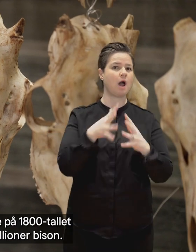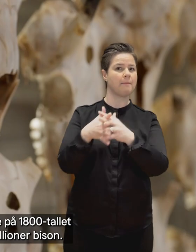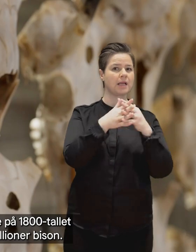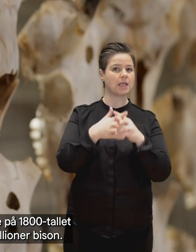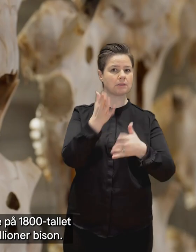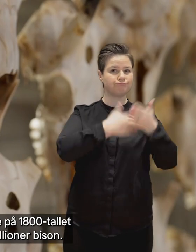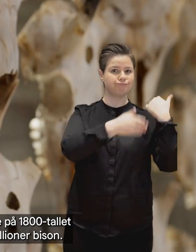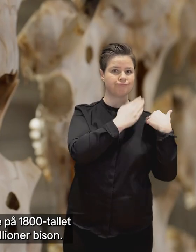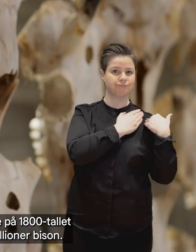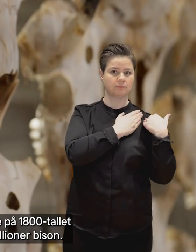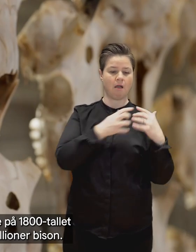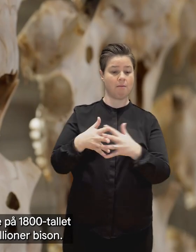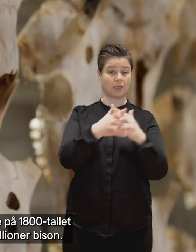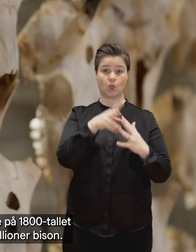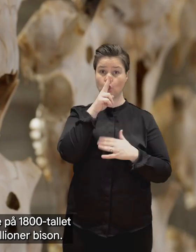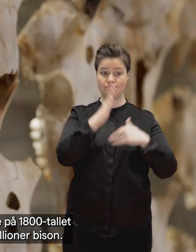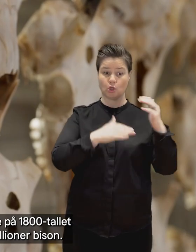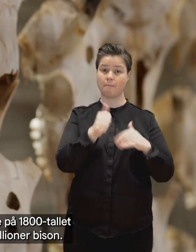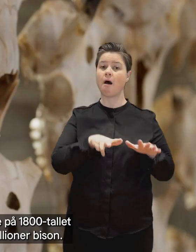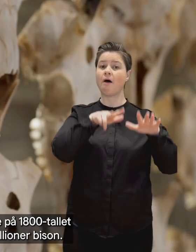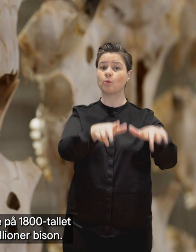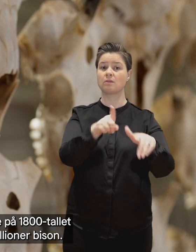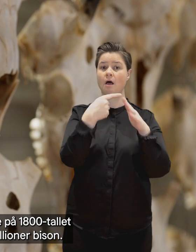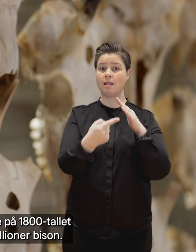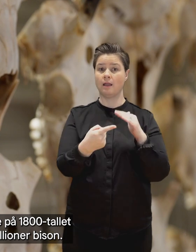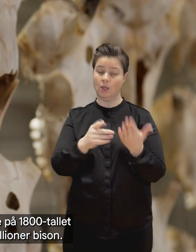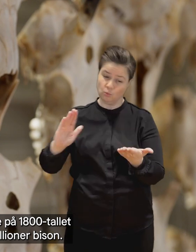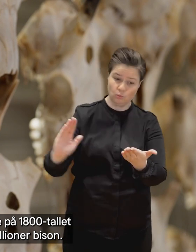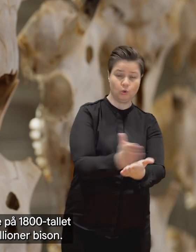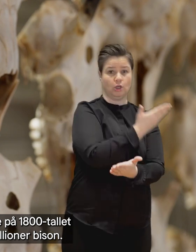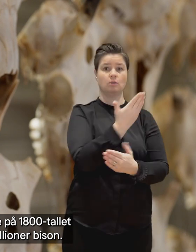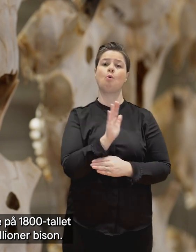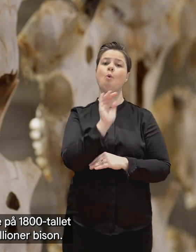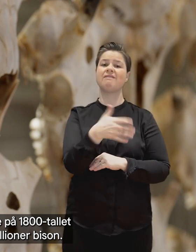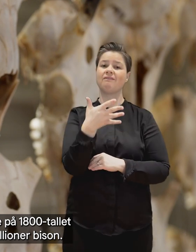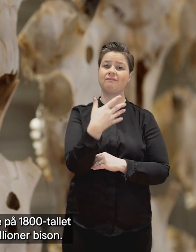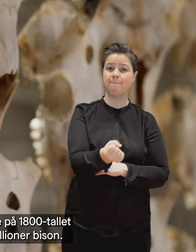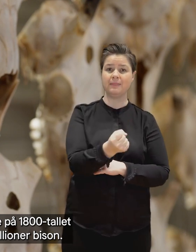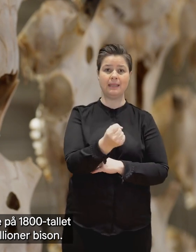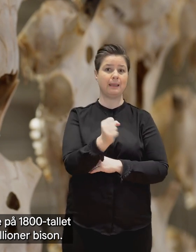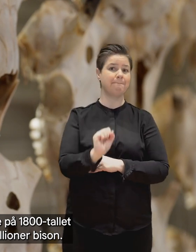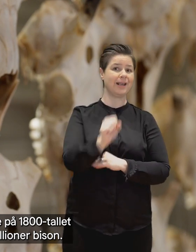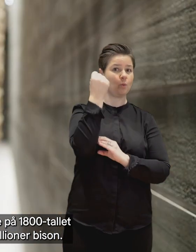der europeiske nybyggere på 1800-tallet utryddet mer enn 50 millioner bison.